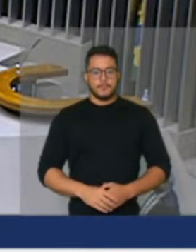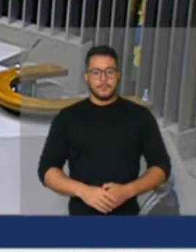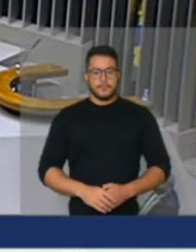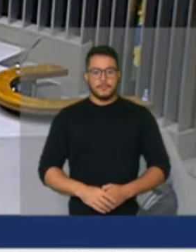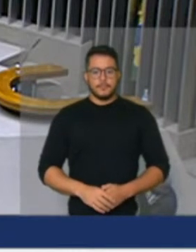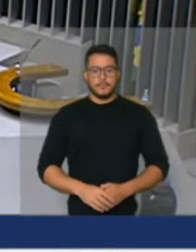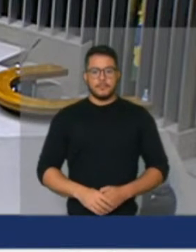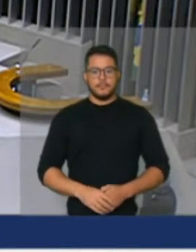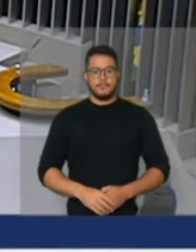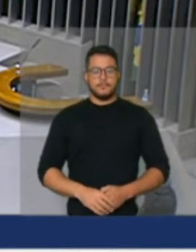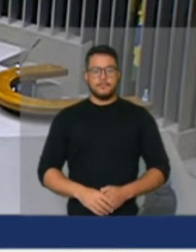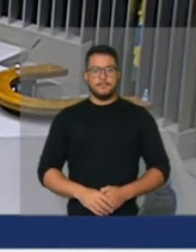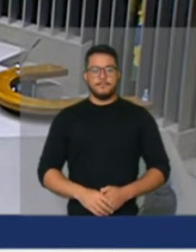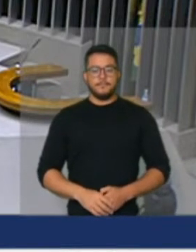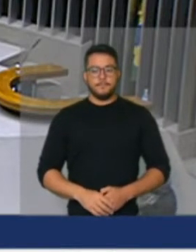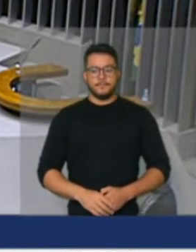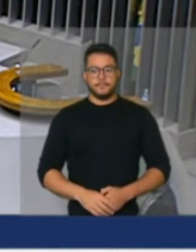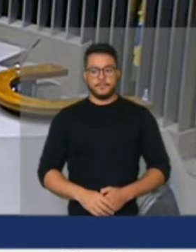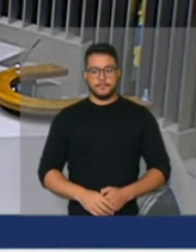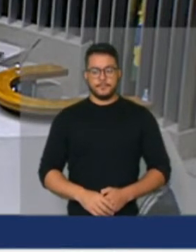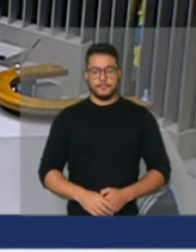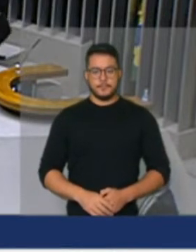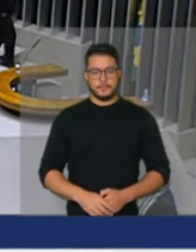PRESTAR ESCLARECIMENTOS ESCLARECIMENTOS. [DEPUTADO]: ISSO É UM REQUERIMENTO DE CONVOCAÇÃ